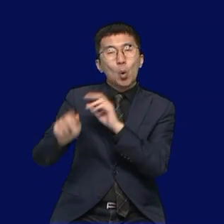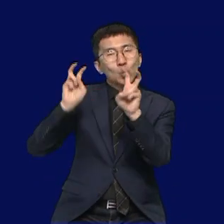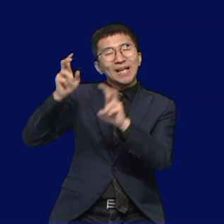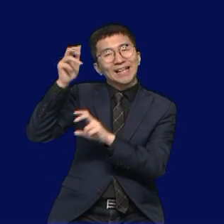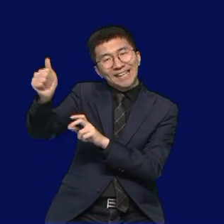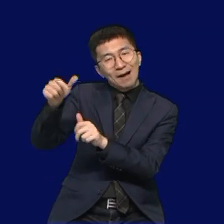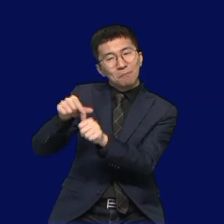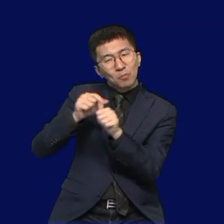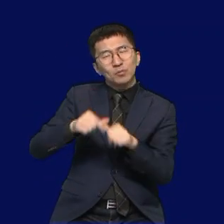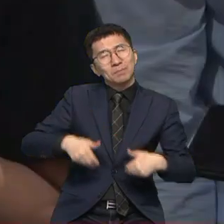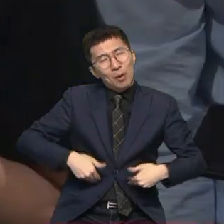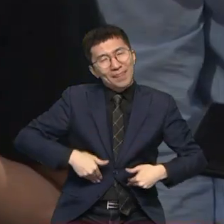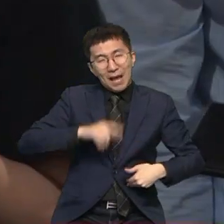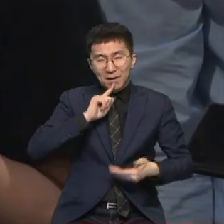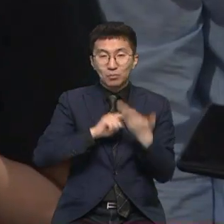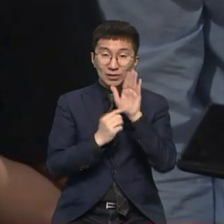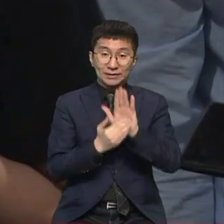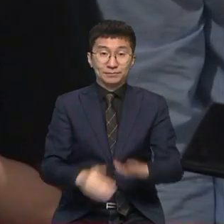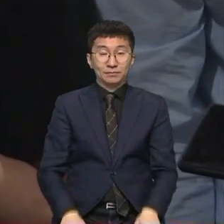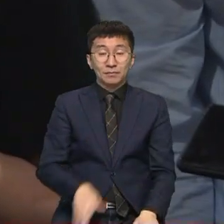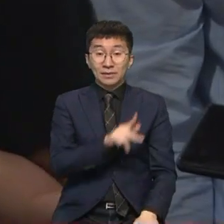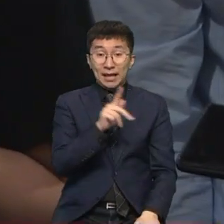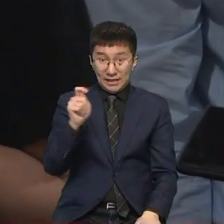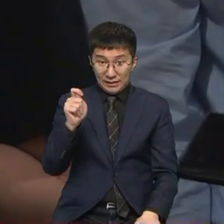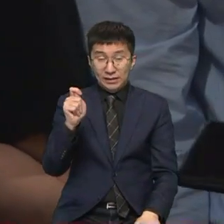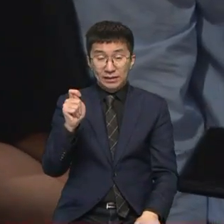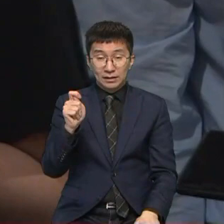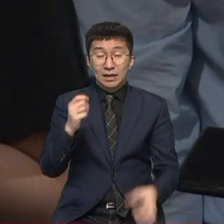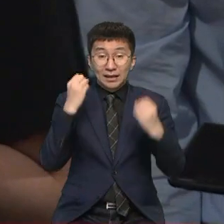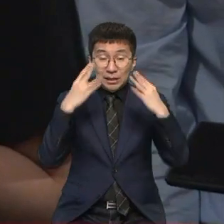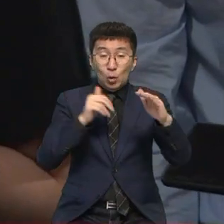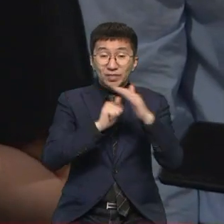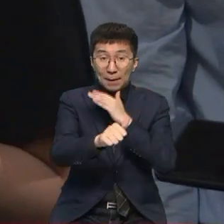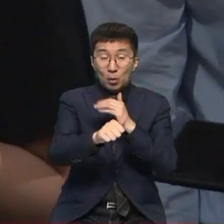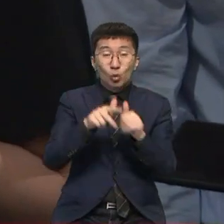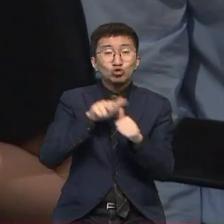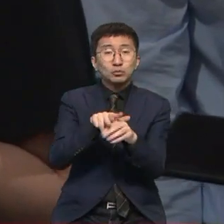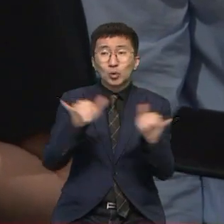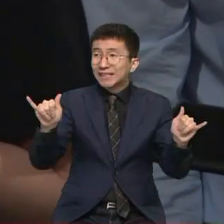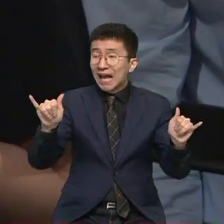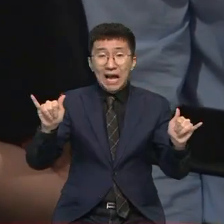KT 차기 대표 선정을 둘러싼 잡음은 4개월간 되풀이됐습니다.